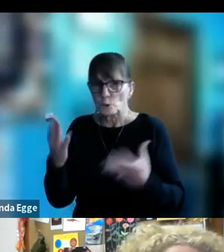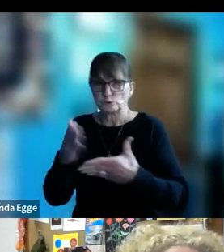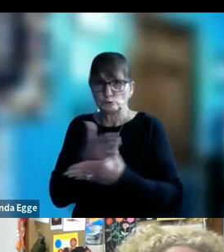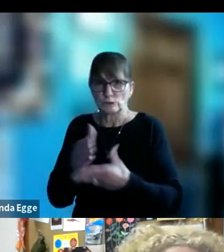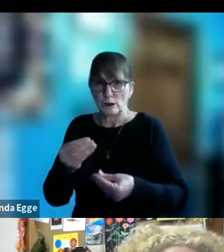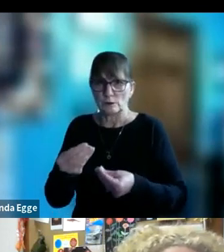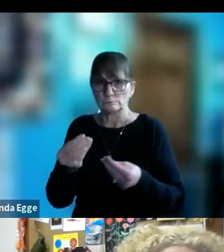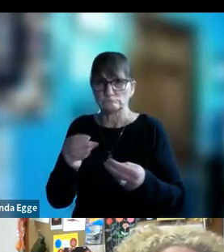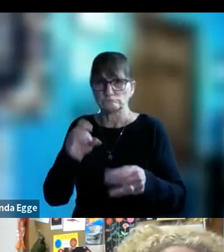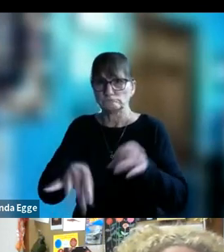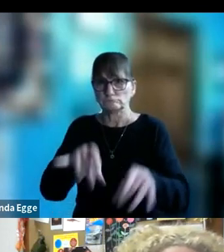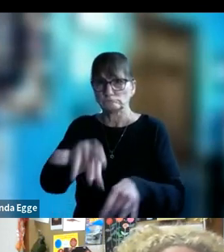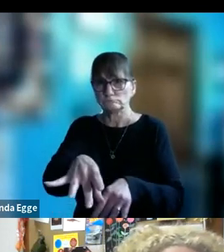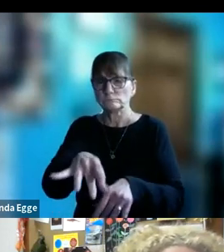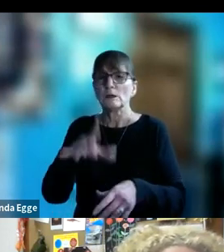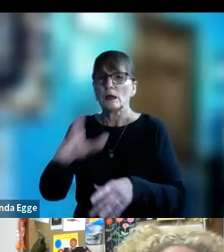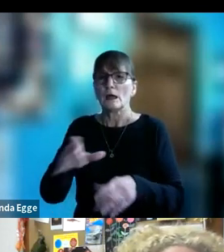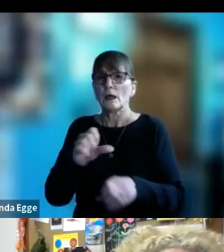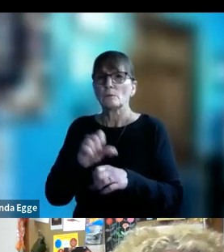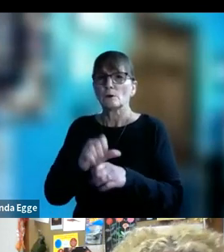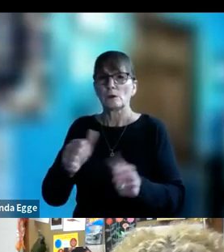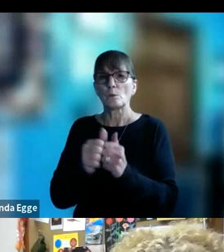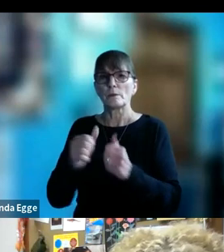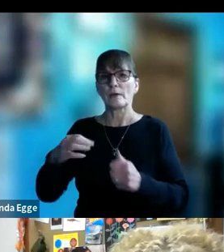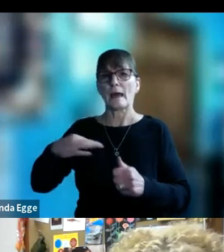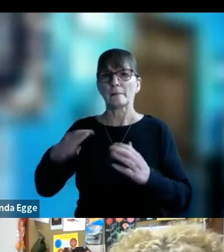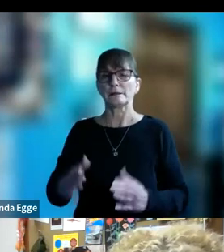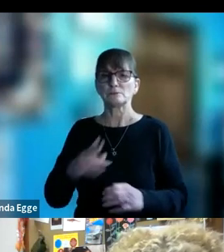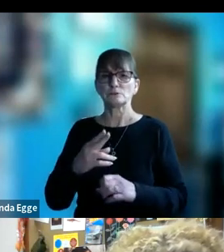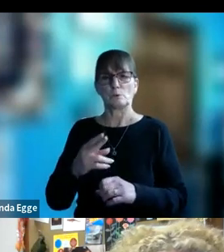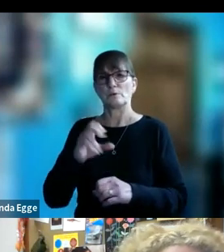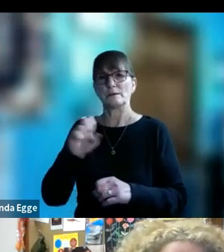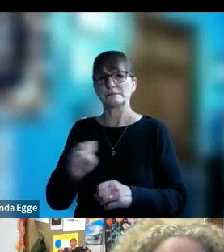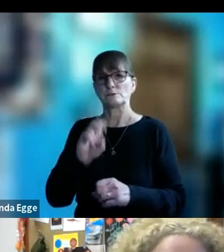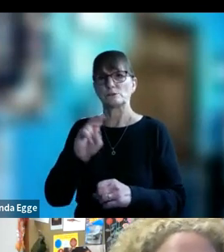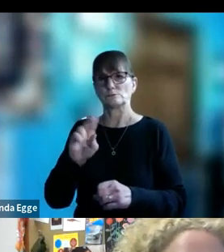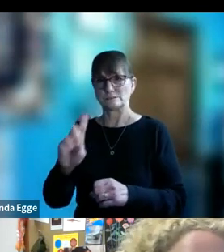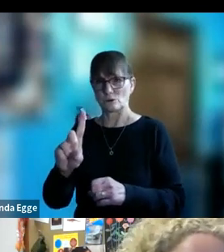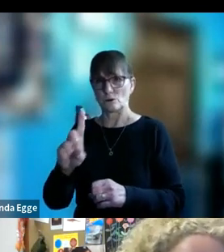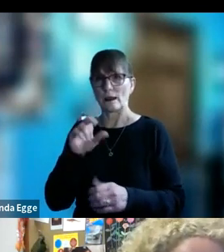En cuando a trabajar con solicitantes con trastorno por consumo de sustancias y poder documentar esto